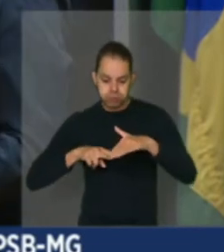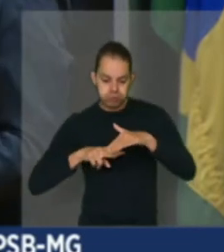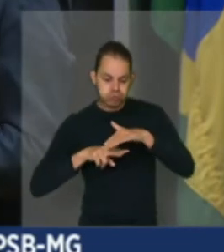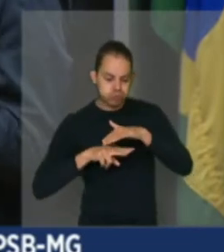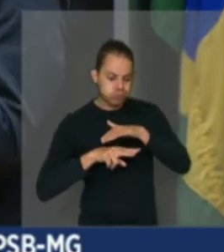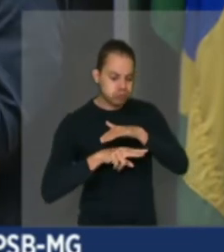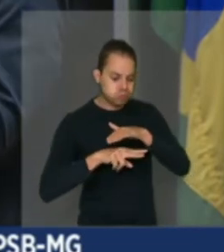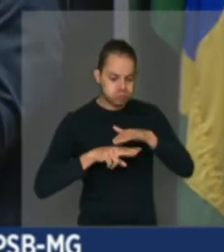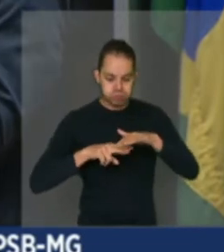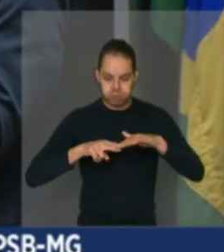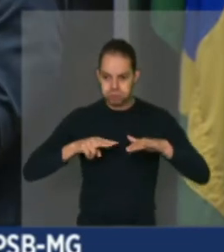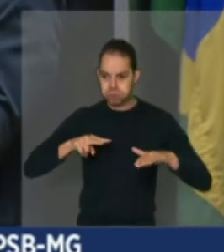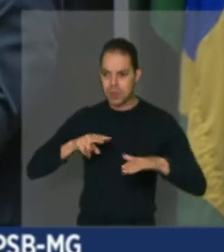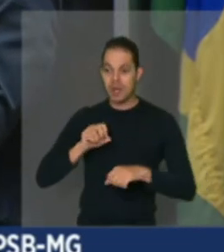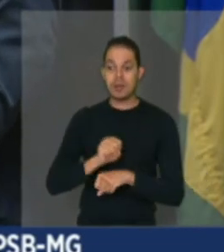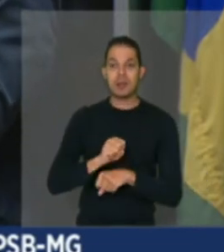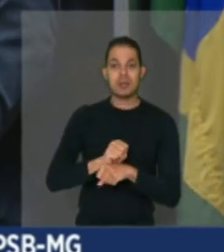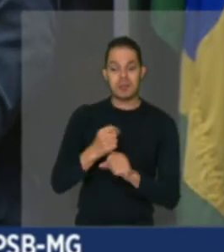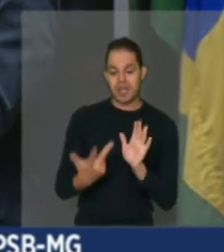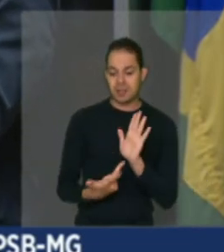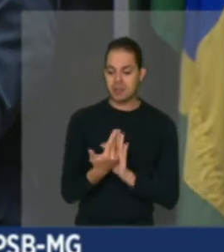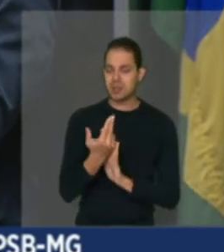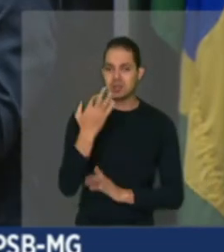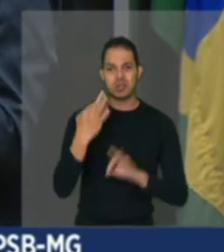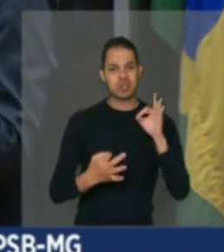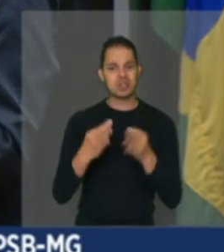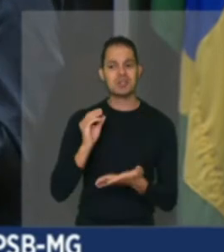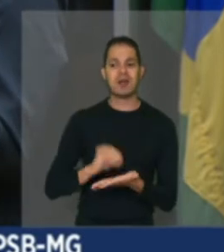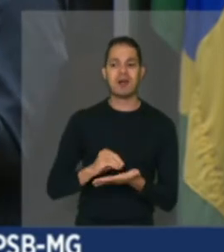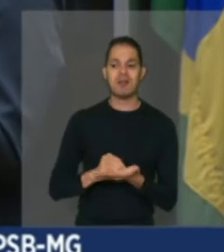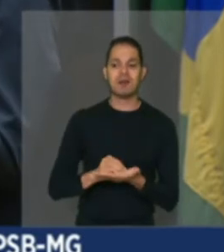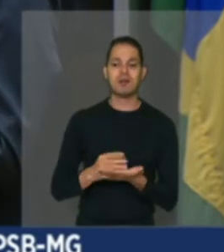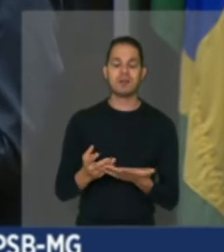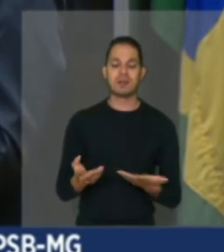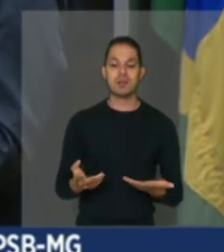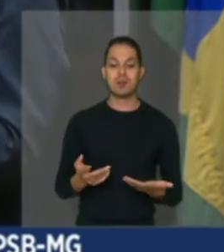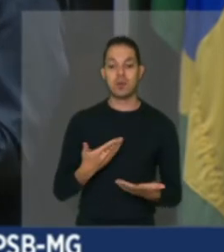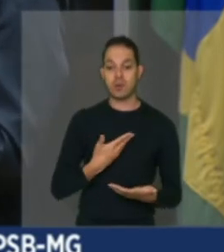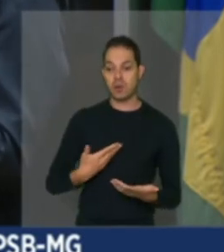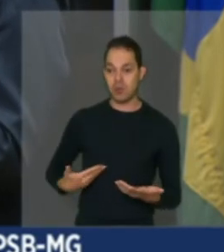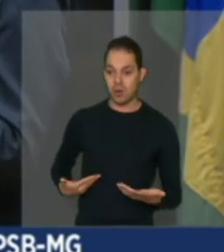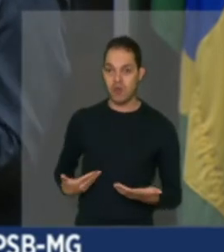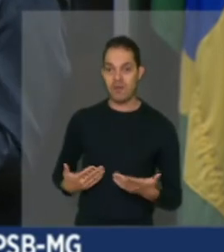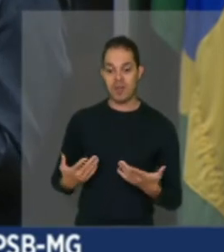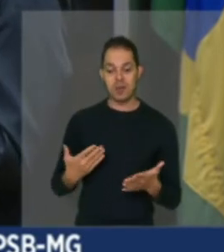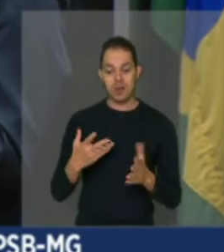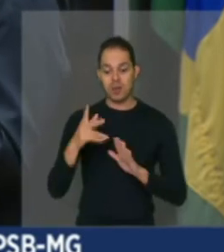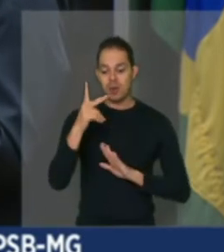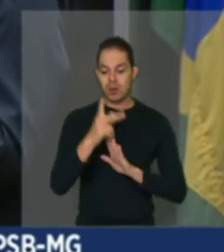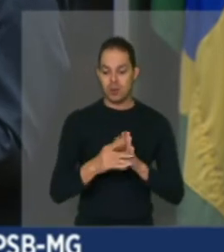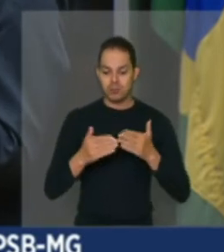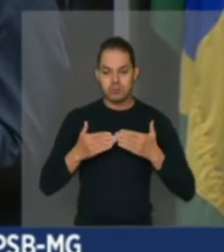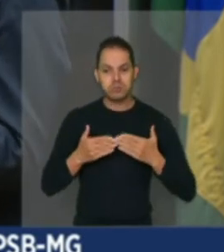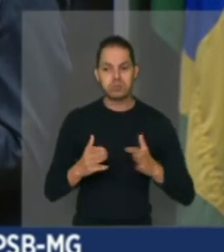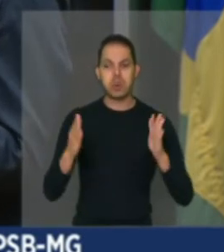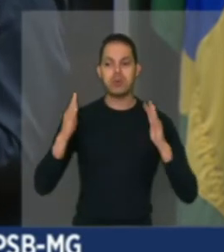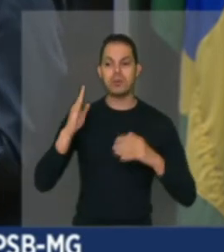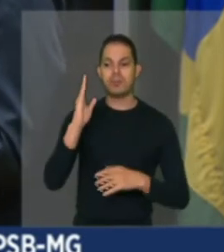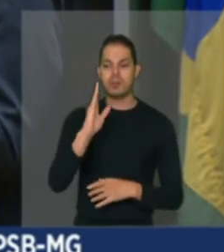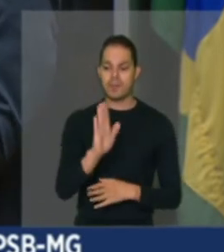ISSO NÃO É JUSTO. E SE O GOVERNO QUISER LANÇAR UM PROJETO COM O PAÍS INTEIRO, EU SOU PARCEIRO, SOU PRESIDENTE DA FRENTE